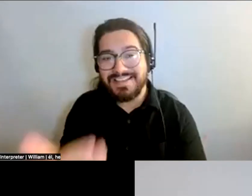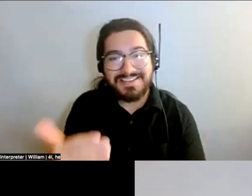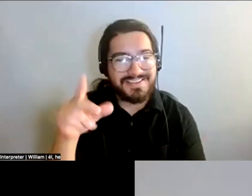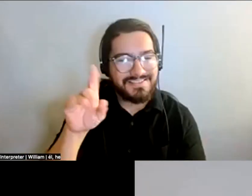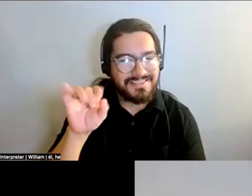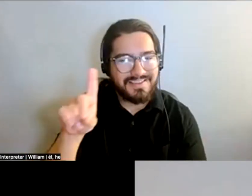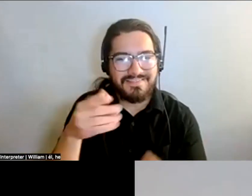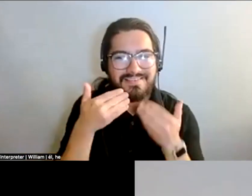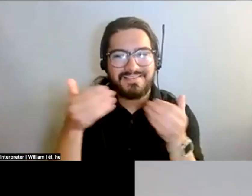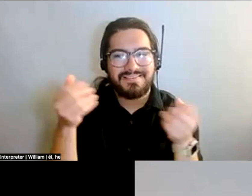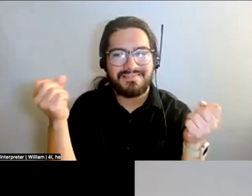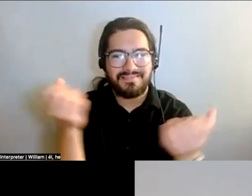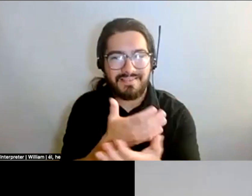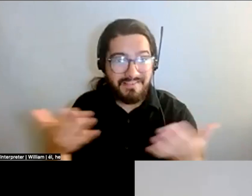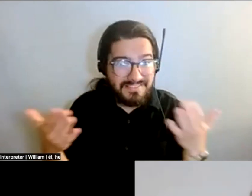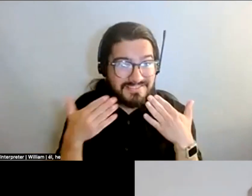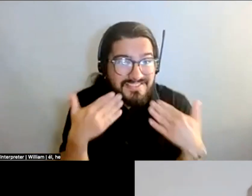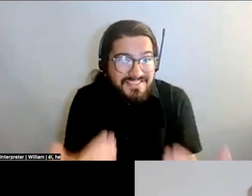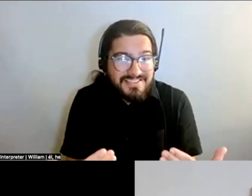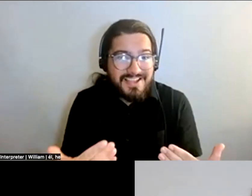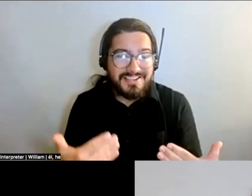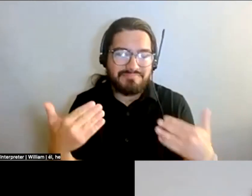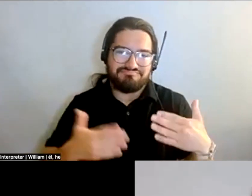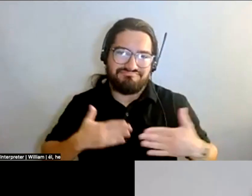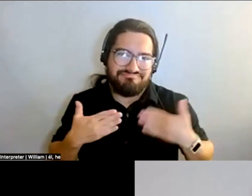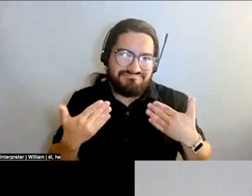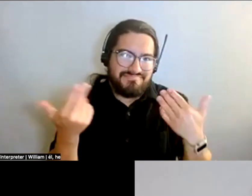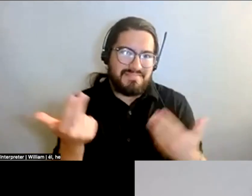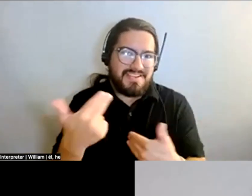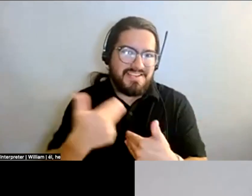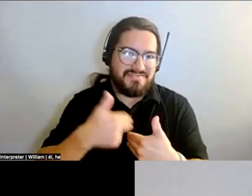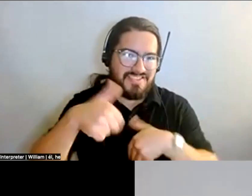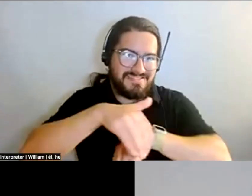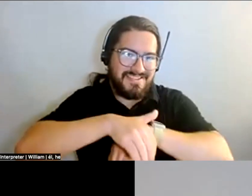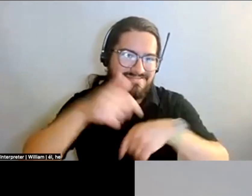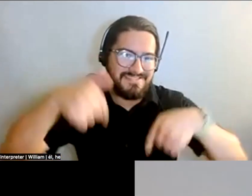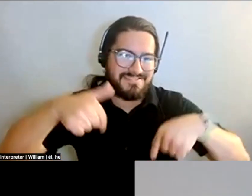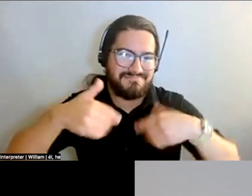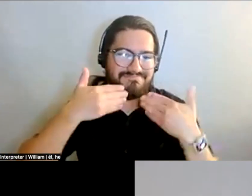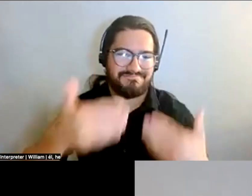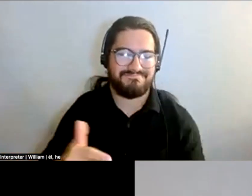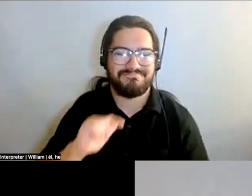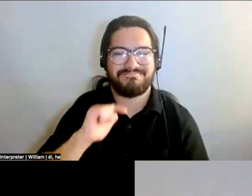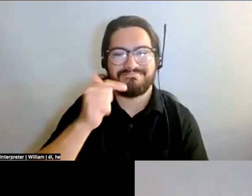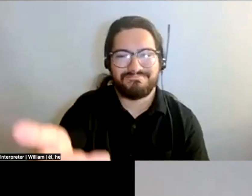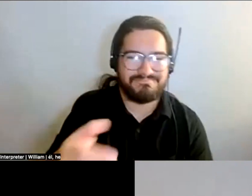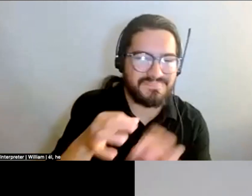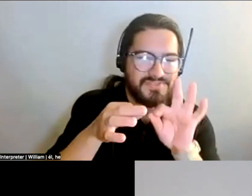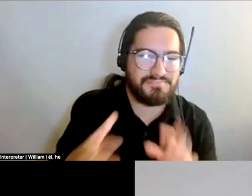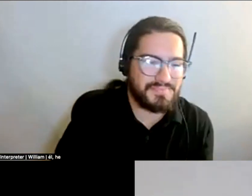Gracias, David. [Georgina continues speaking Spanish.]